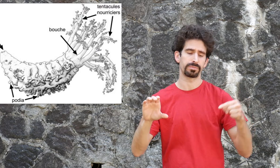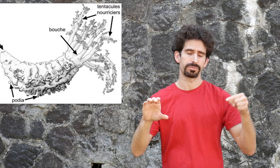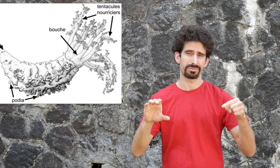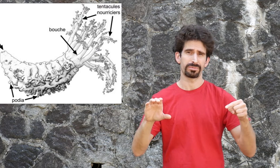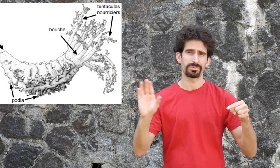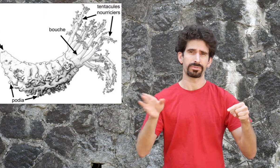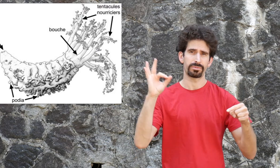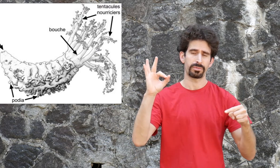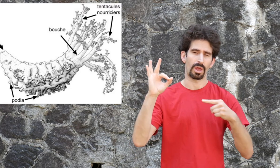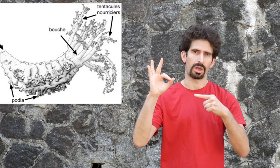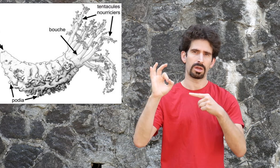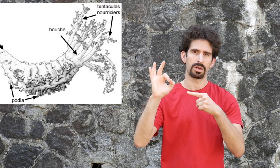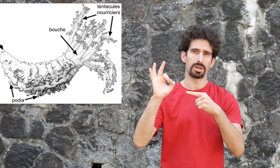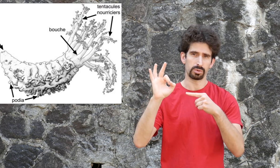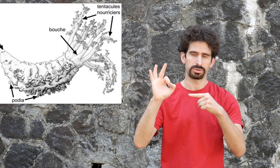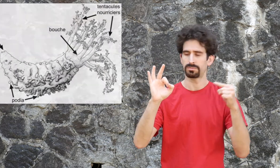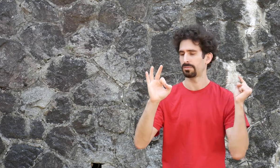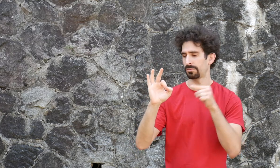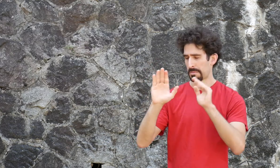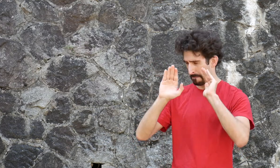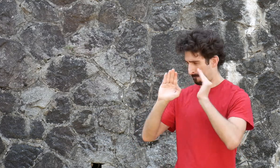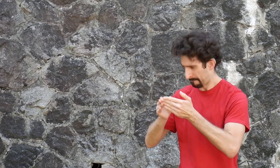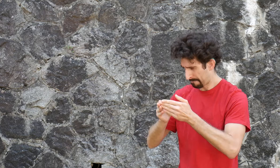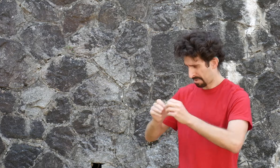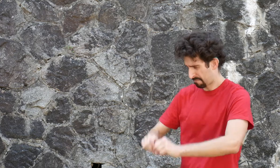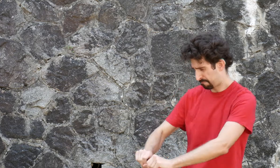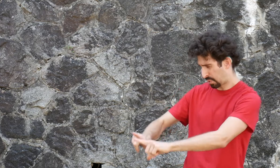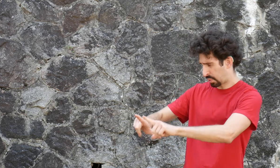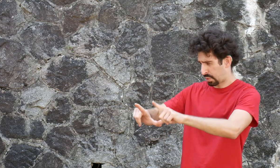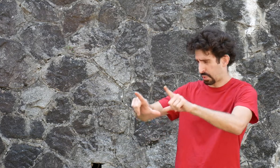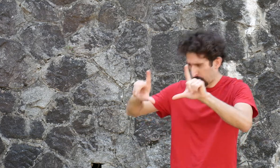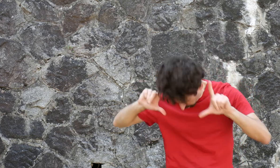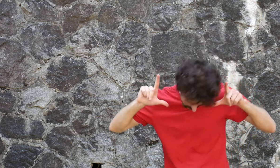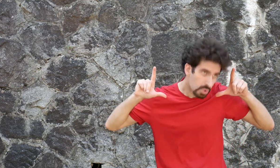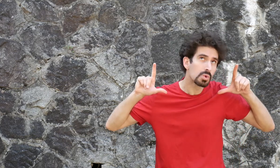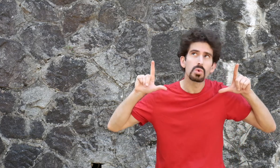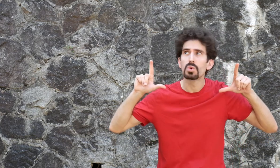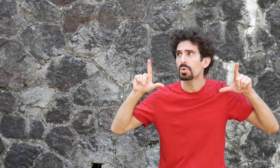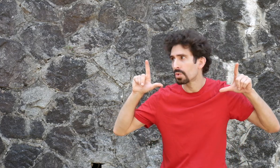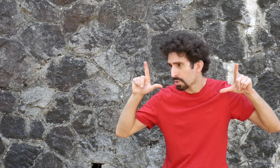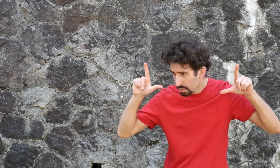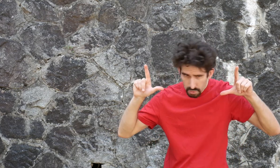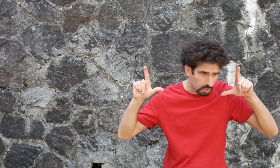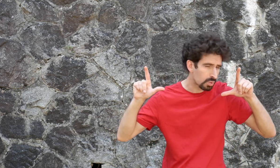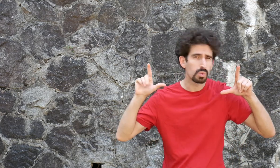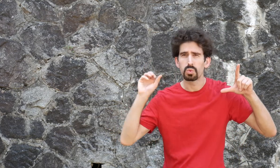un anus. Voyons ça de plus près. *Tête dans l'cul*